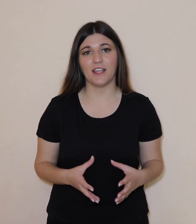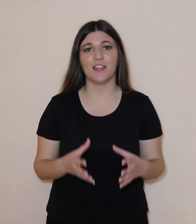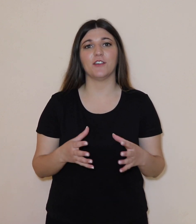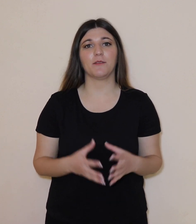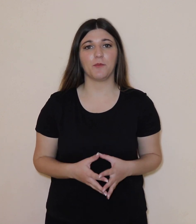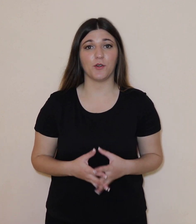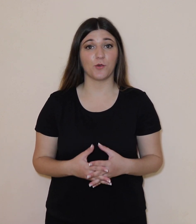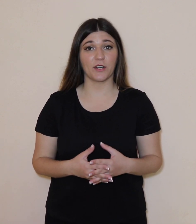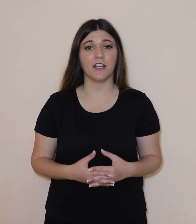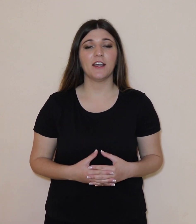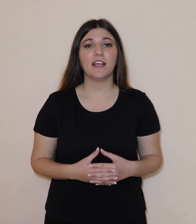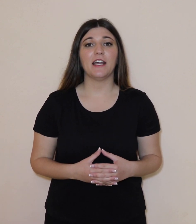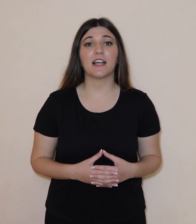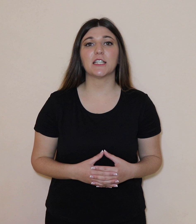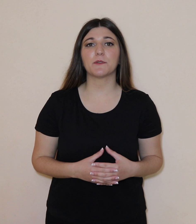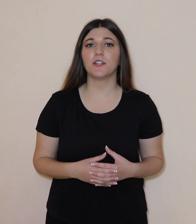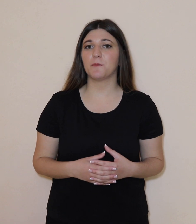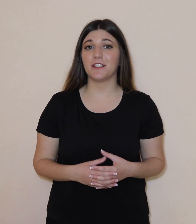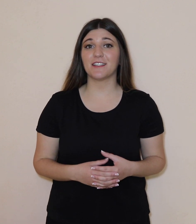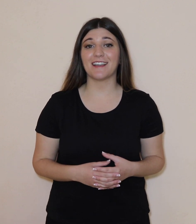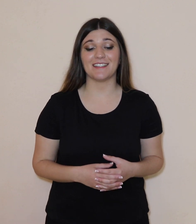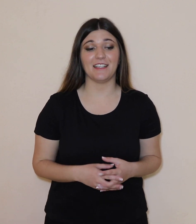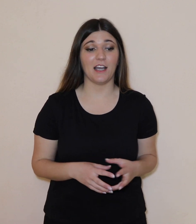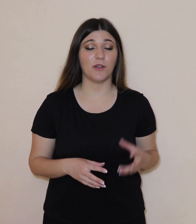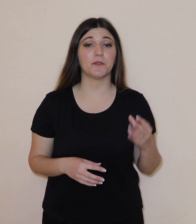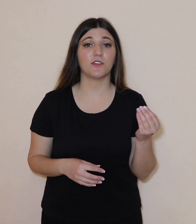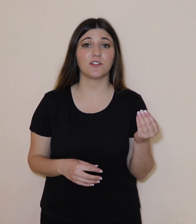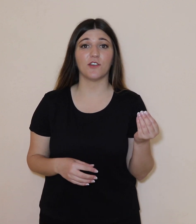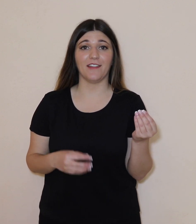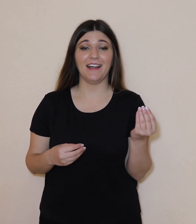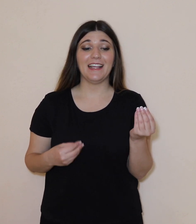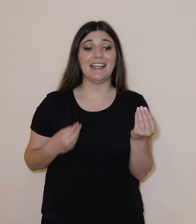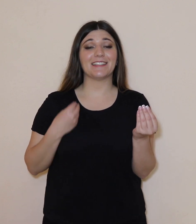día de hoy también puede ocurrir- en la que las personas piensan que si a una persona sorda le